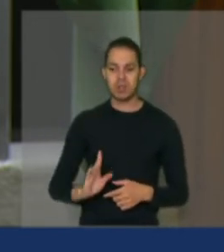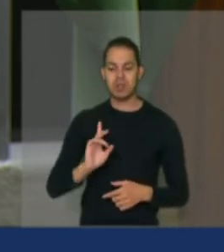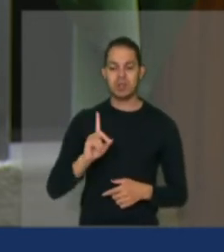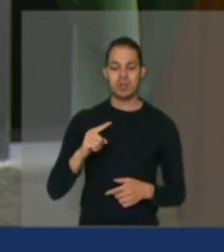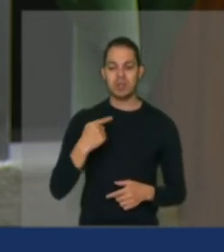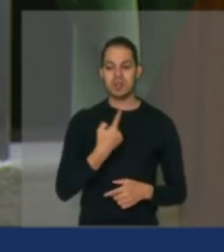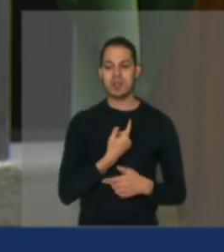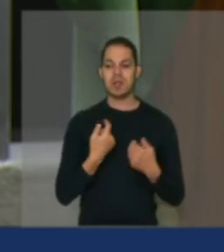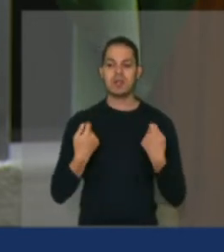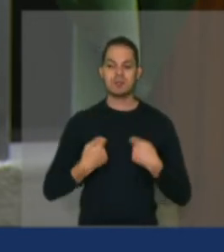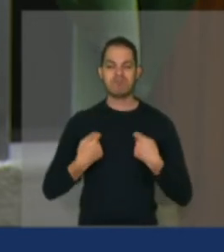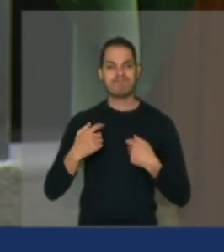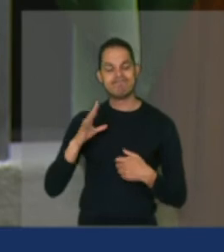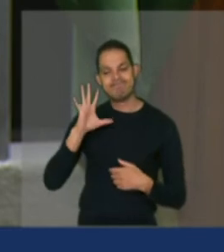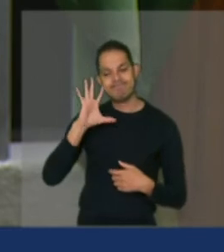DECISÃO SEM UM AMPLO DEBATE, SEM DISCUTIR DE FORMA